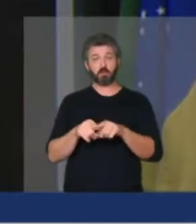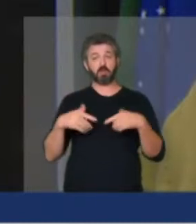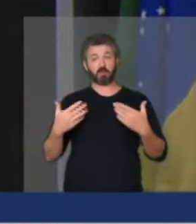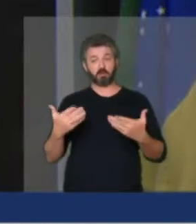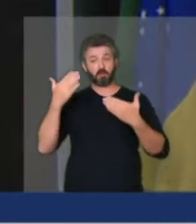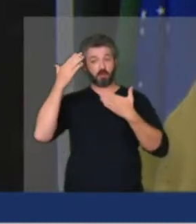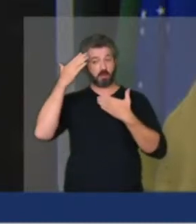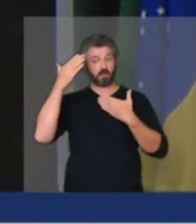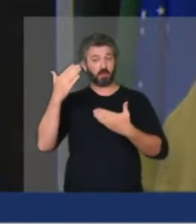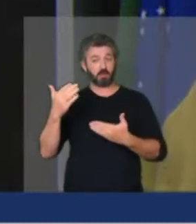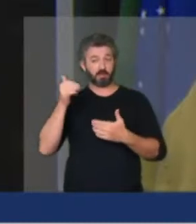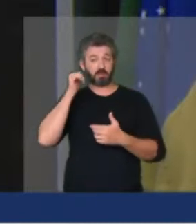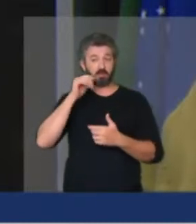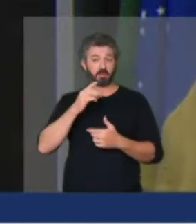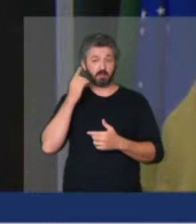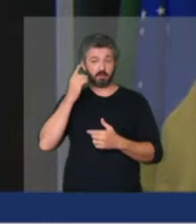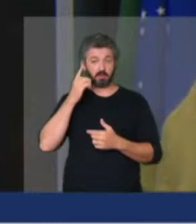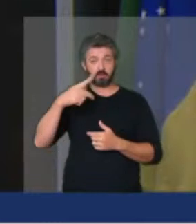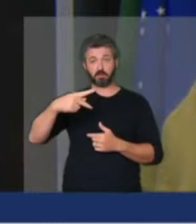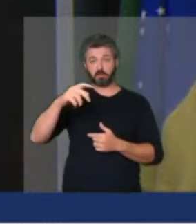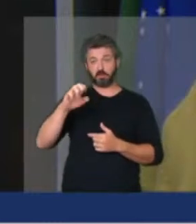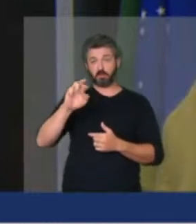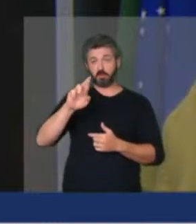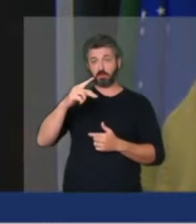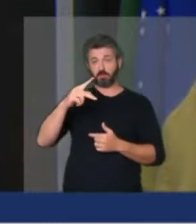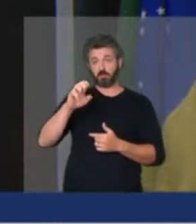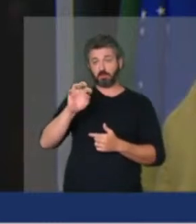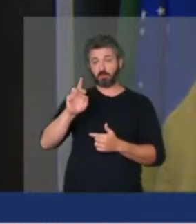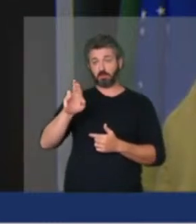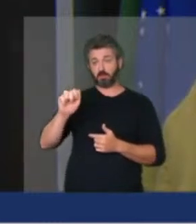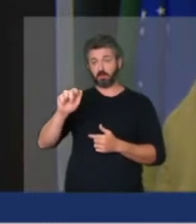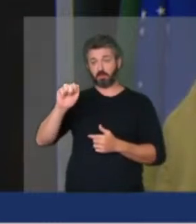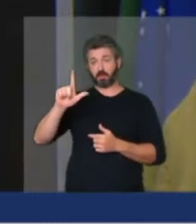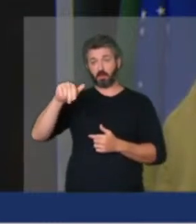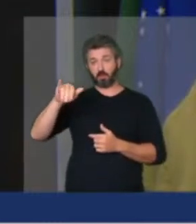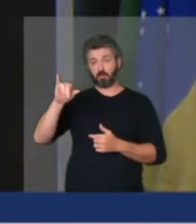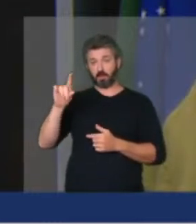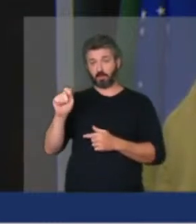AUTORA DO PROJETO QUE NÓS VAMOS ESTAR AQUI FAZENDO A REGULAMENTAÇÃO. QUE FOI SEMPRE É... MUITO RECEPTIVA